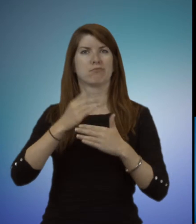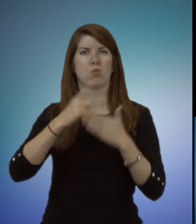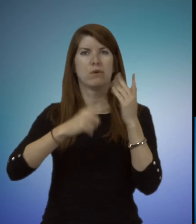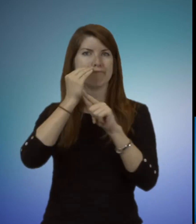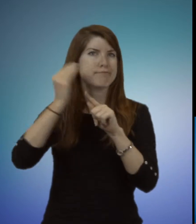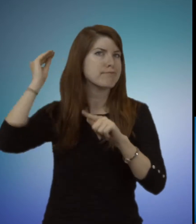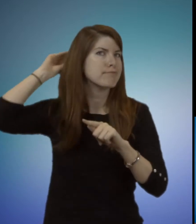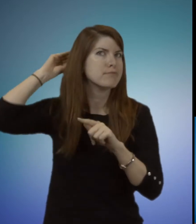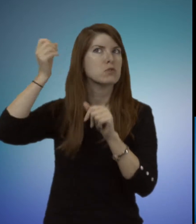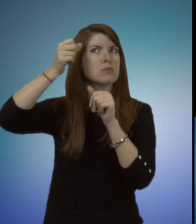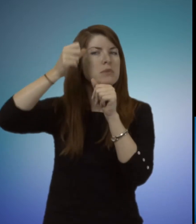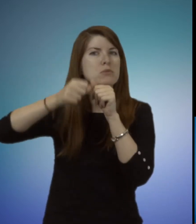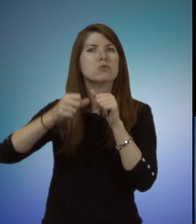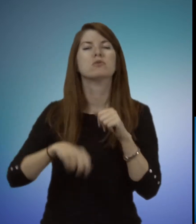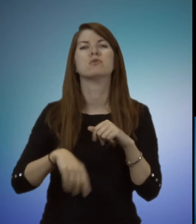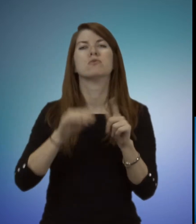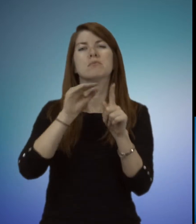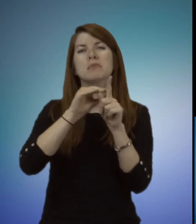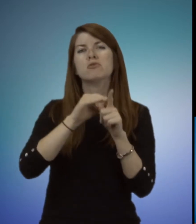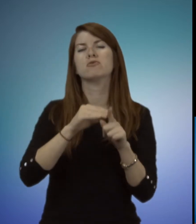conclusiones, entonces veremos algunos recordatorios, principios y estrategias que